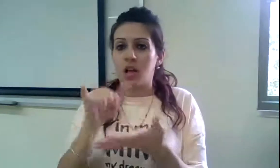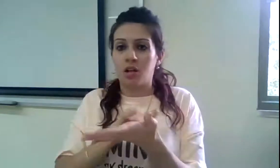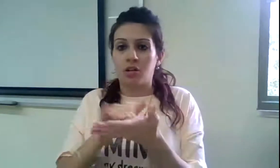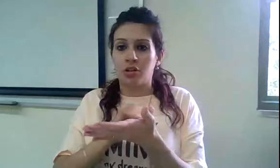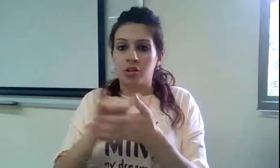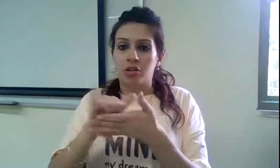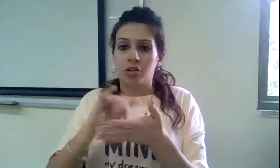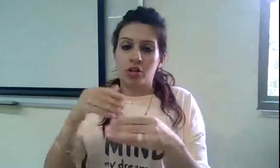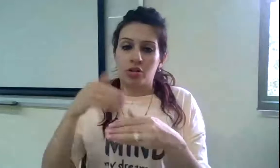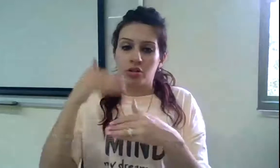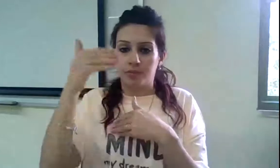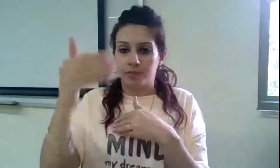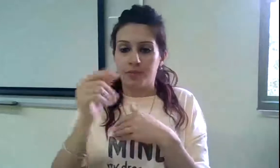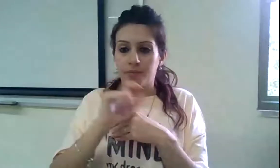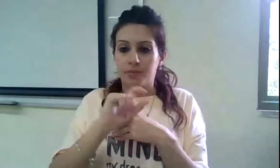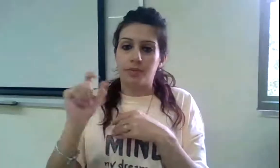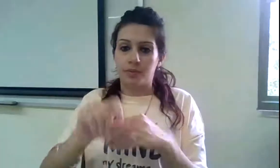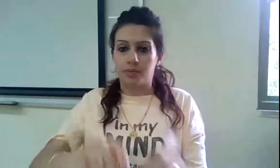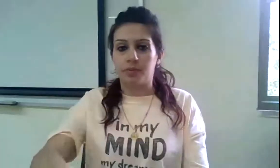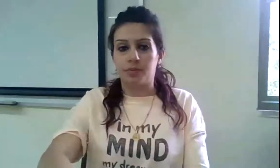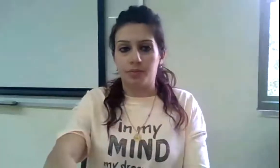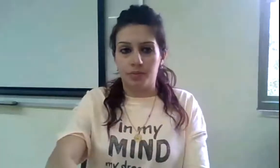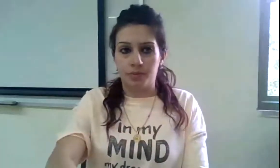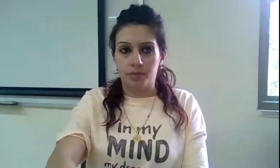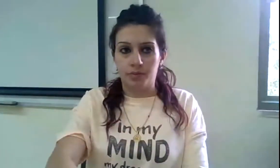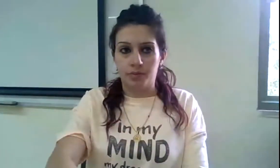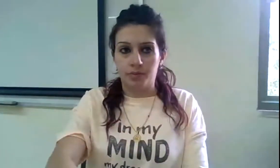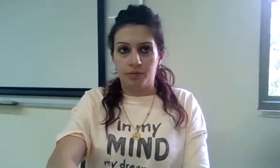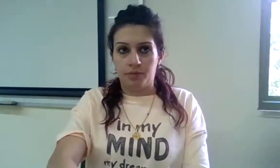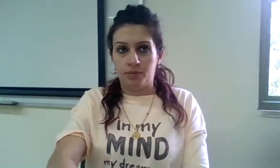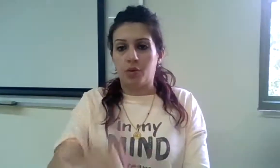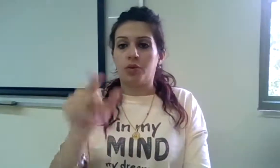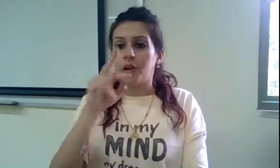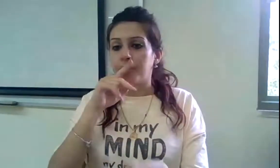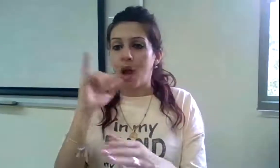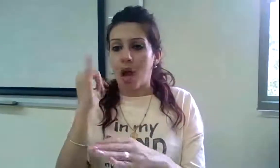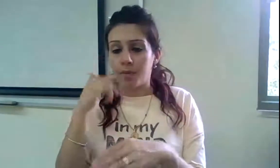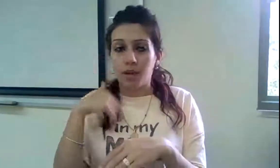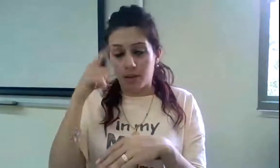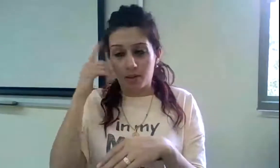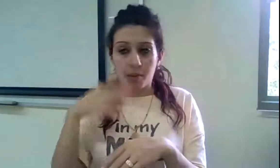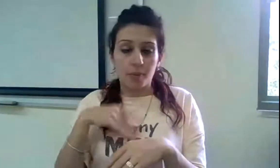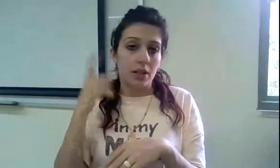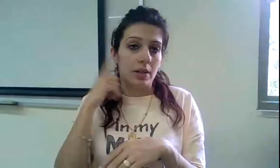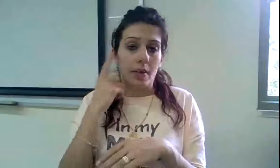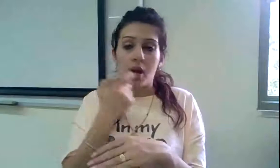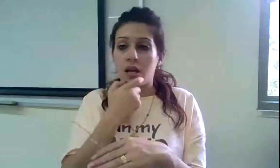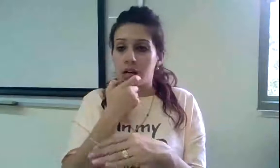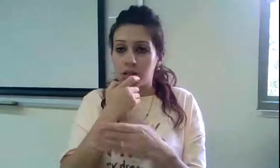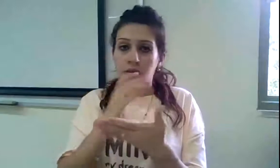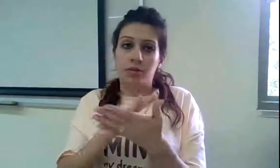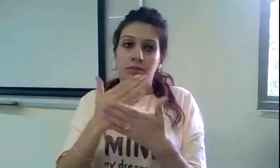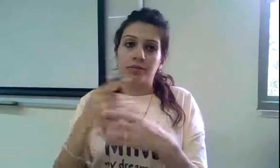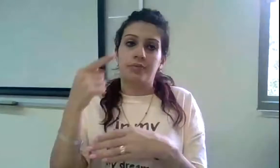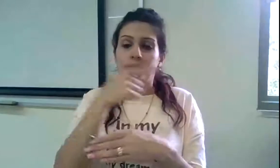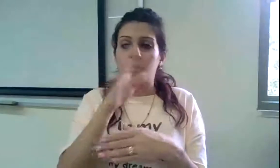وسيقوم بالتحدث عن ذلك باللغة العربية لذلك على من يود الاستماع لحديثه باللغة الإنكليزية